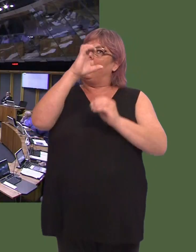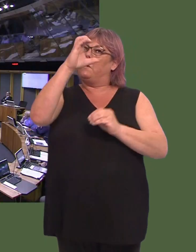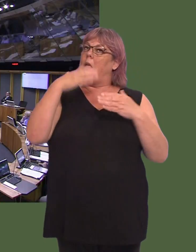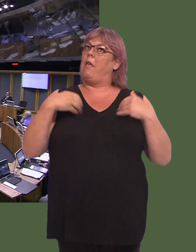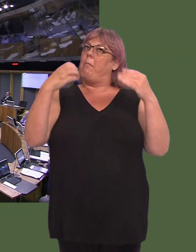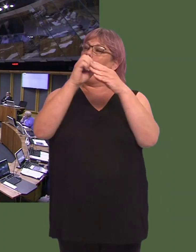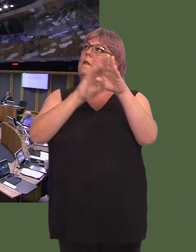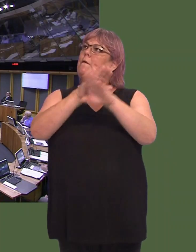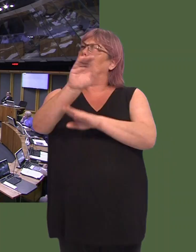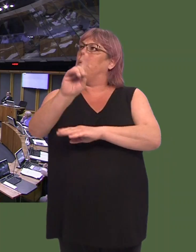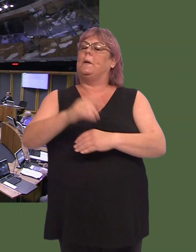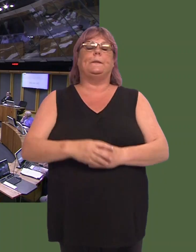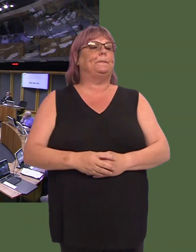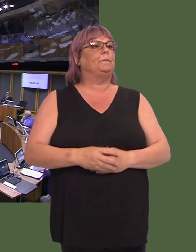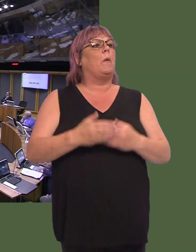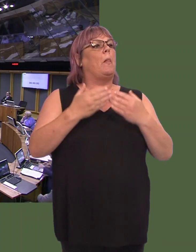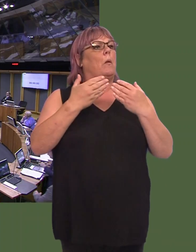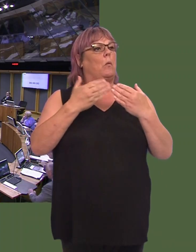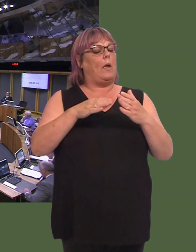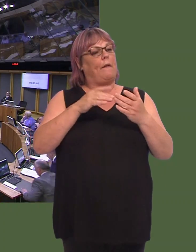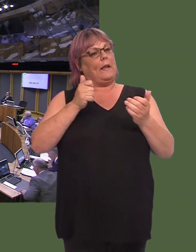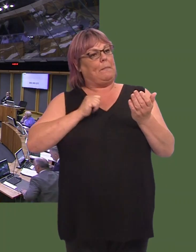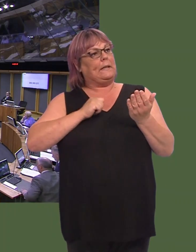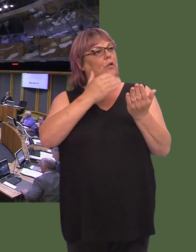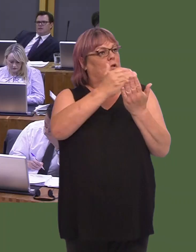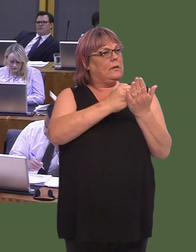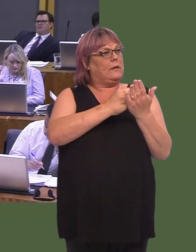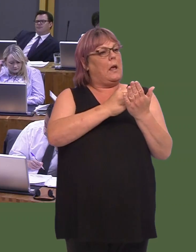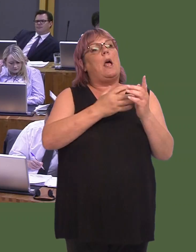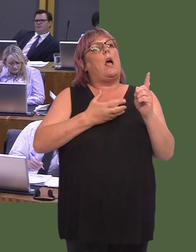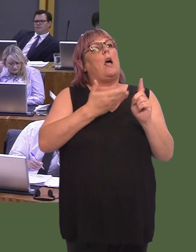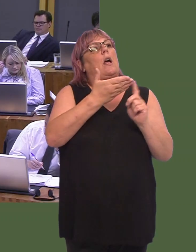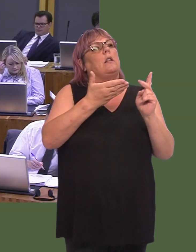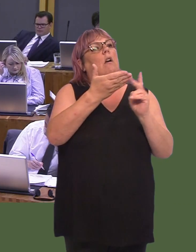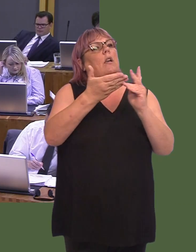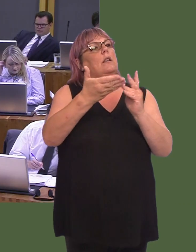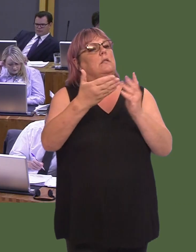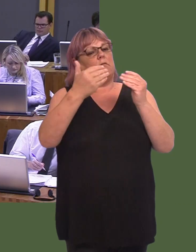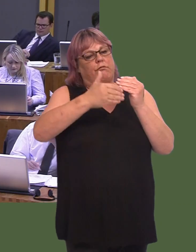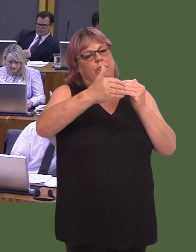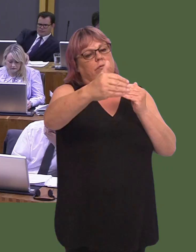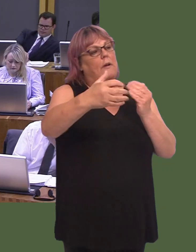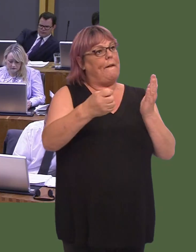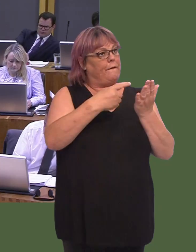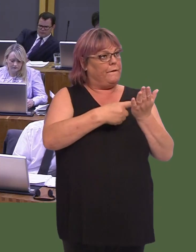OAQ52565 Carwyn Jones AM: Rym ni wedi amlinellu disgwyliadau a cherrig milltir clir ar gyfer Bwrdd Iechyd Lleol Prifysgol Betsi Cadwaladr er mwyn ysgogi